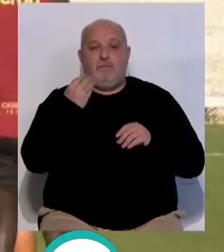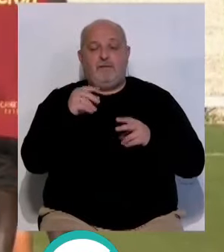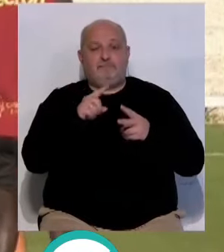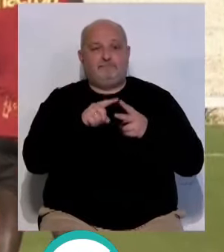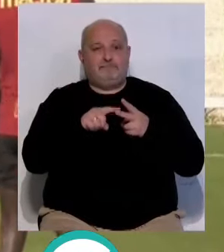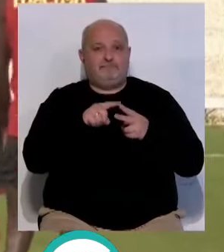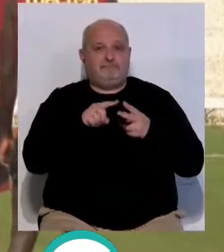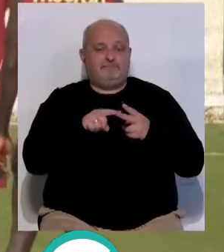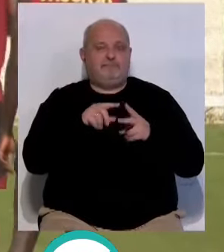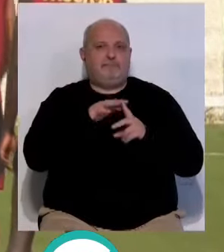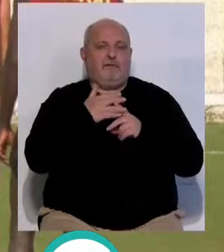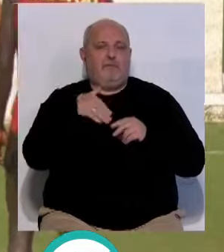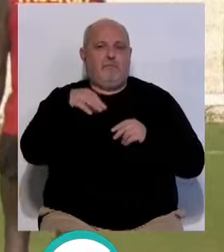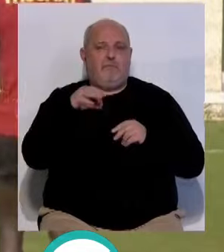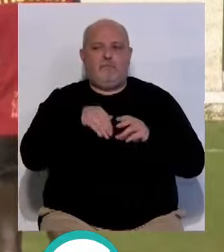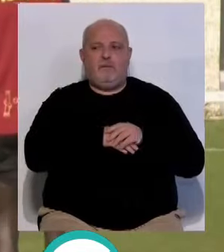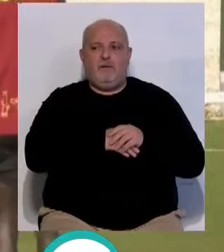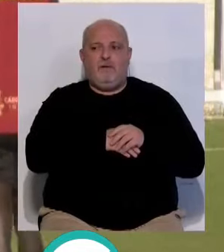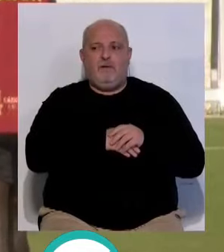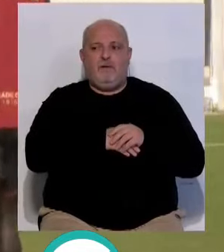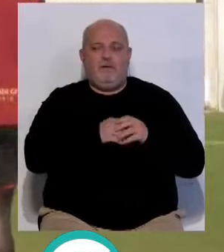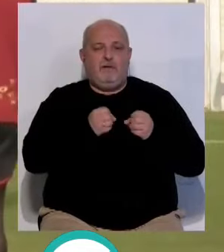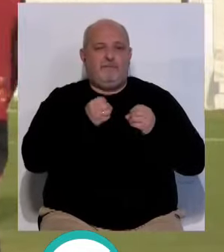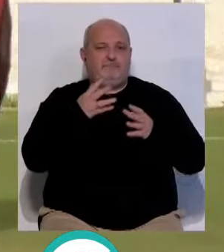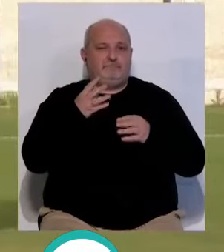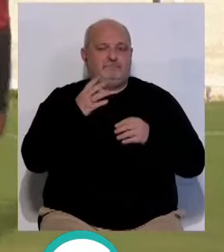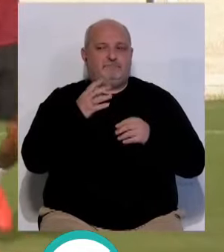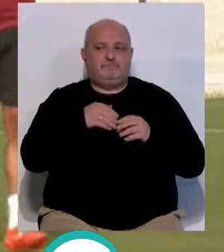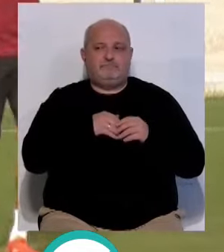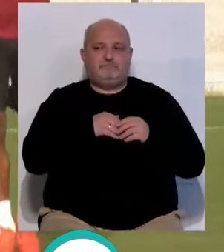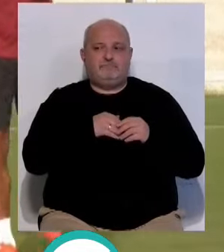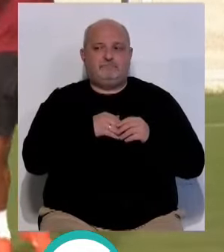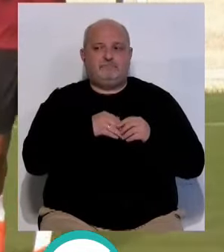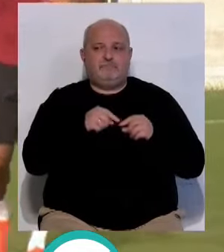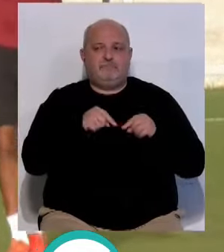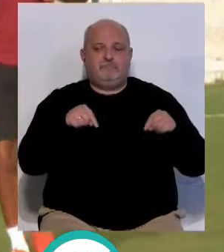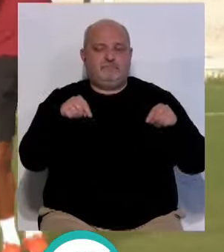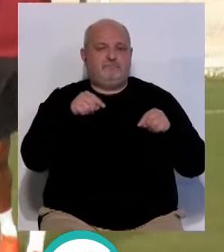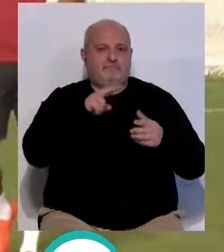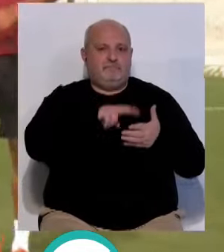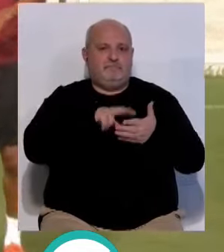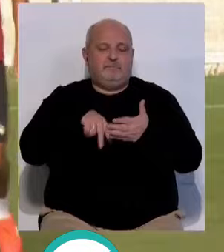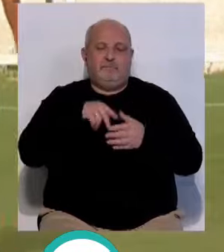situación de de Momo os Leo y os escucho a todos a todos mis compañeros siempre que que puedo y